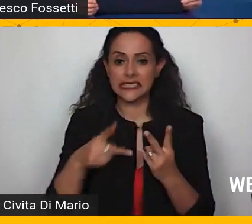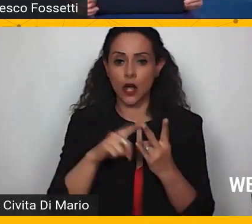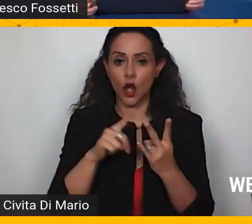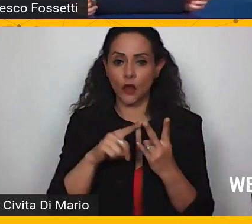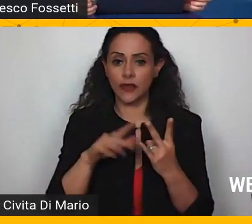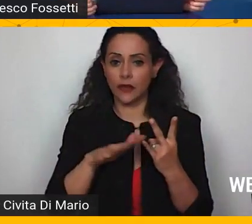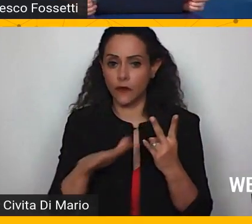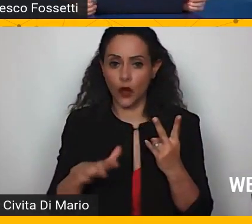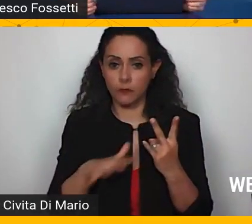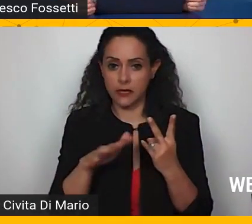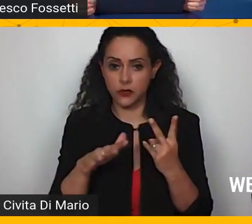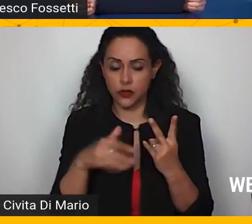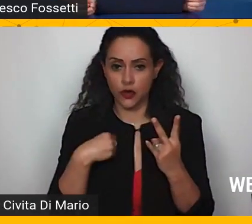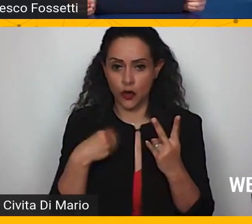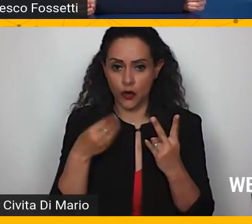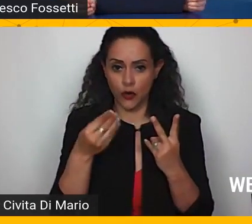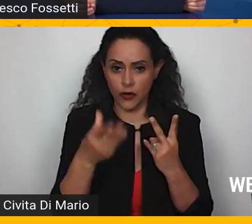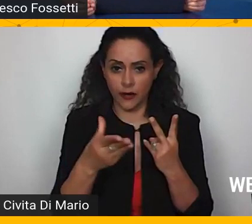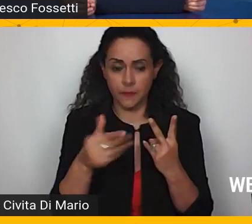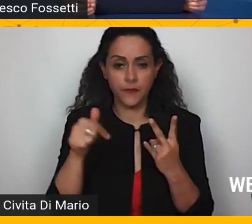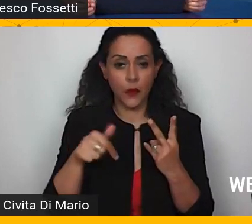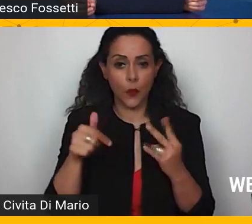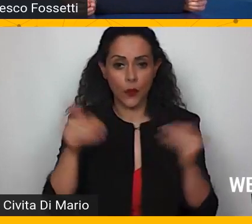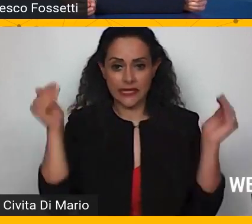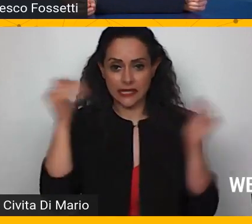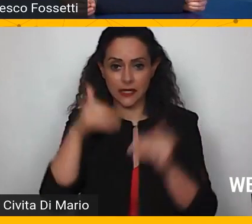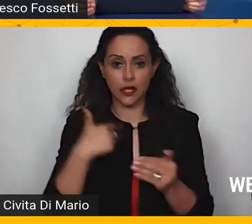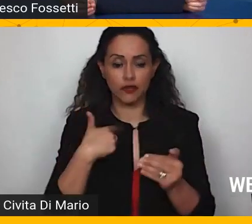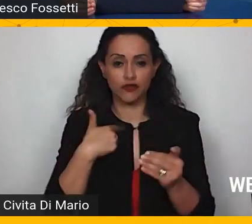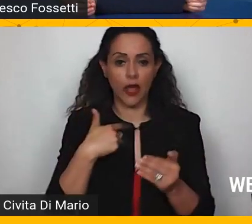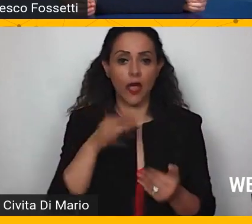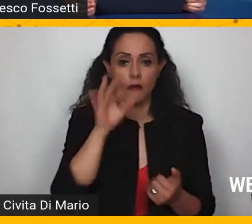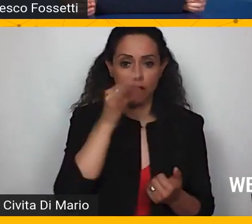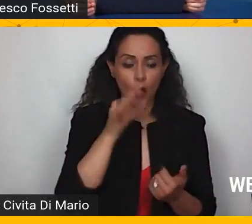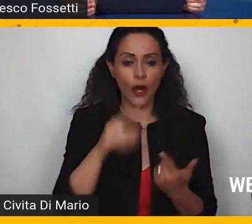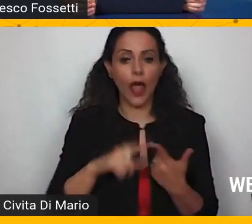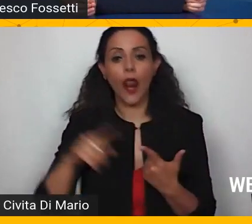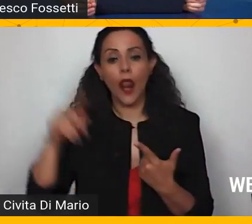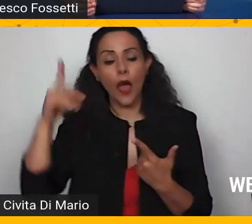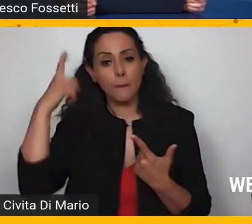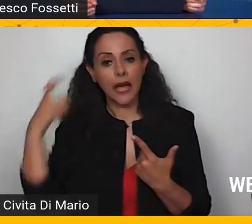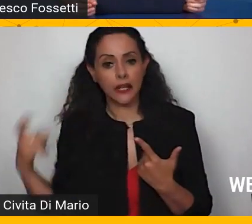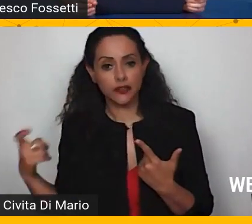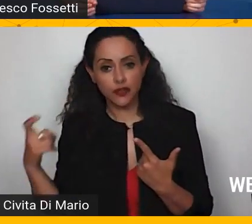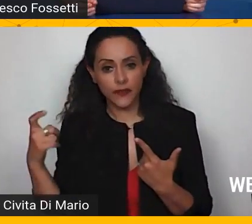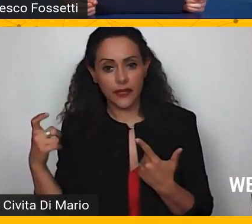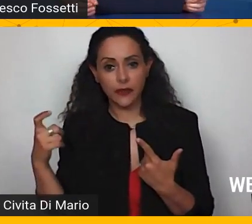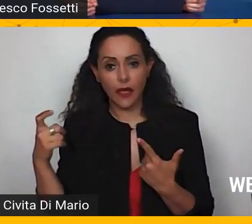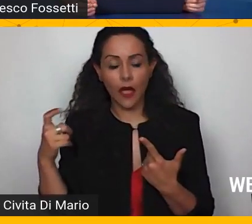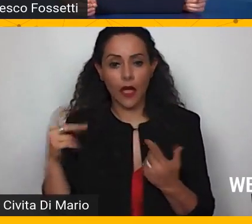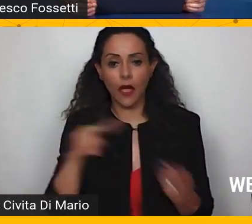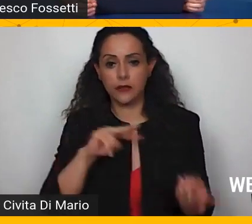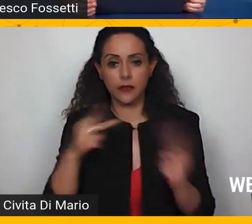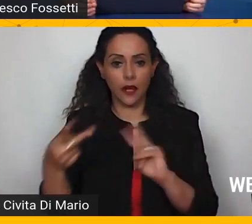informazione che volevo dare è che saremo questa sera da